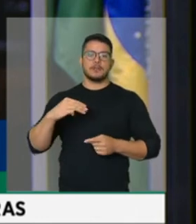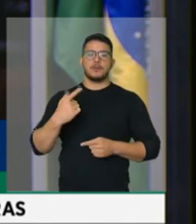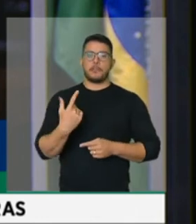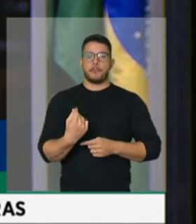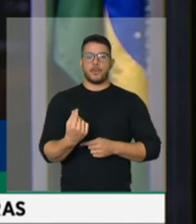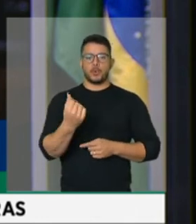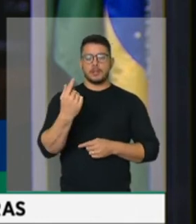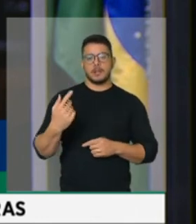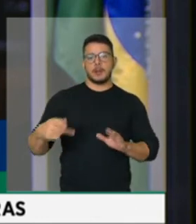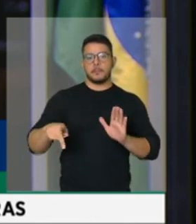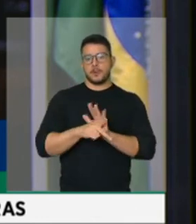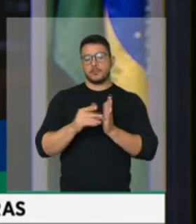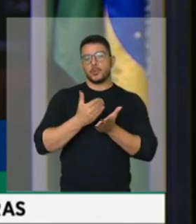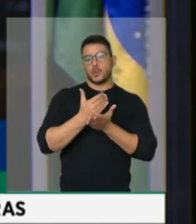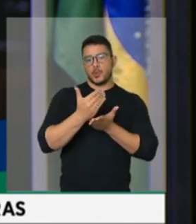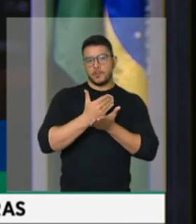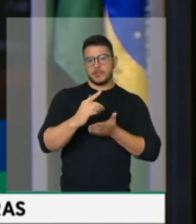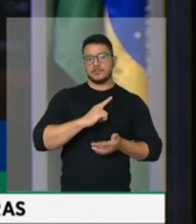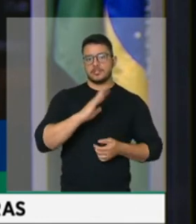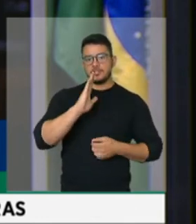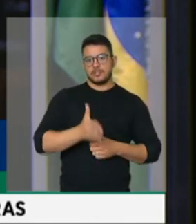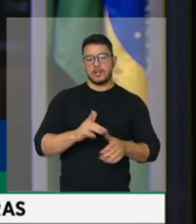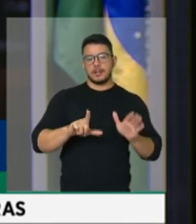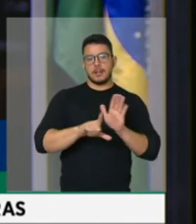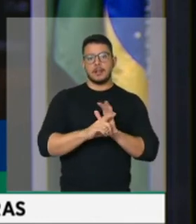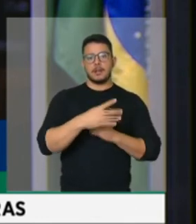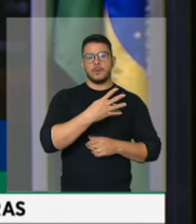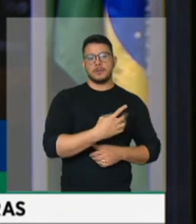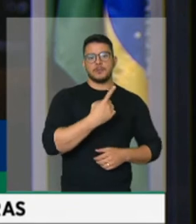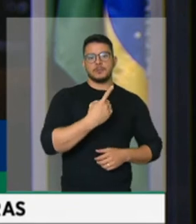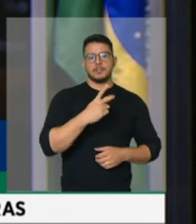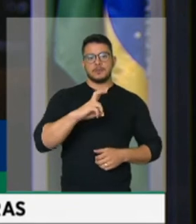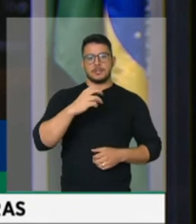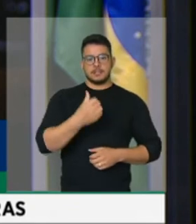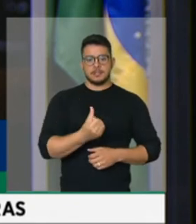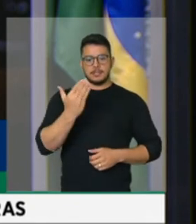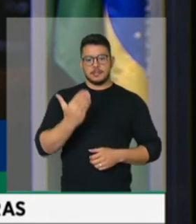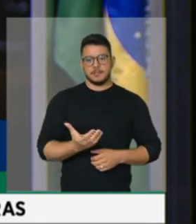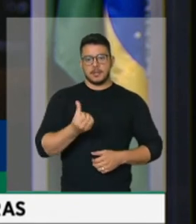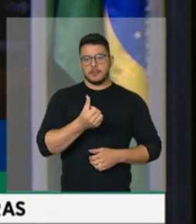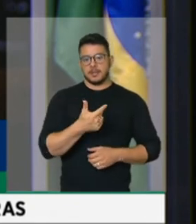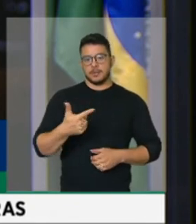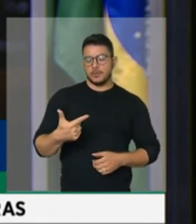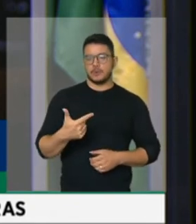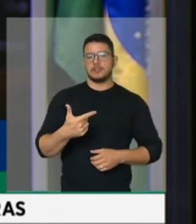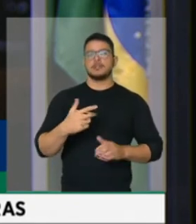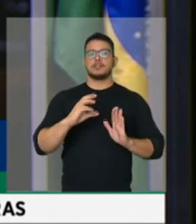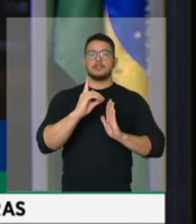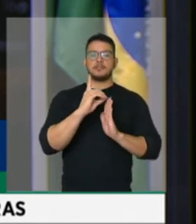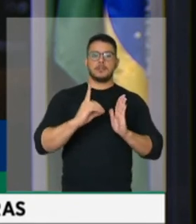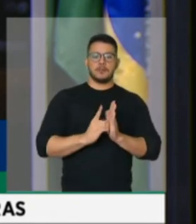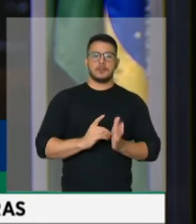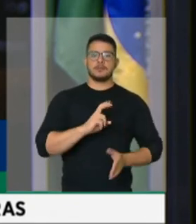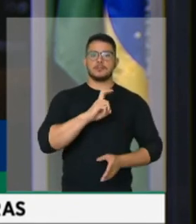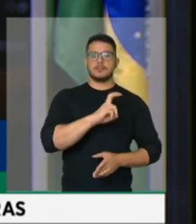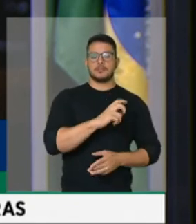ELETROBRAS TOTAL DE 17.94 BILHÕES REFERIA-SE A AÇÕES DO CONTENCIOSO JUDICIAL CRITÉRIOS DE ATUALIZAÇÃO MONETÁRIA DOS CRÉDITOS